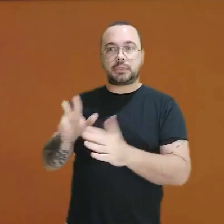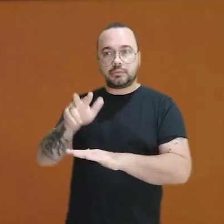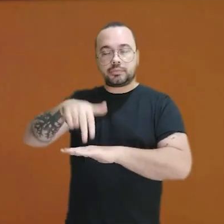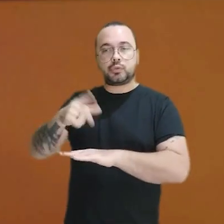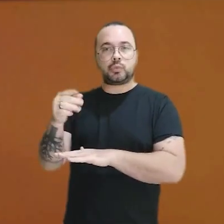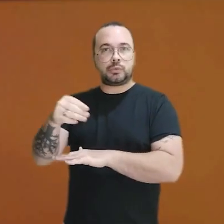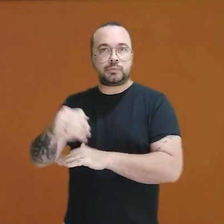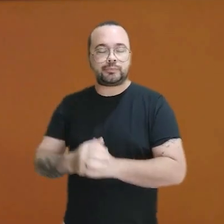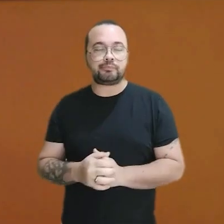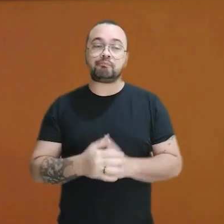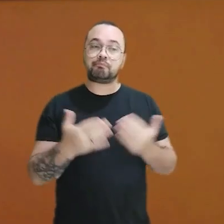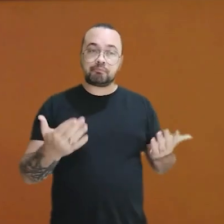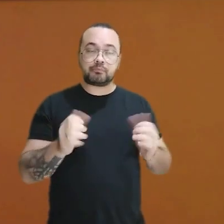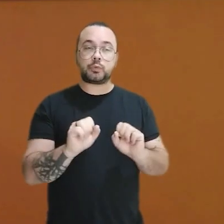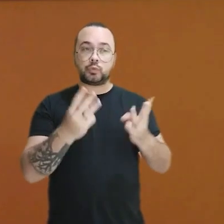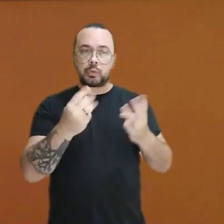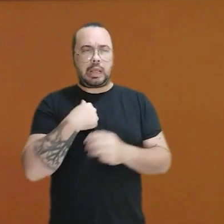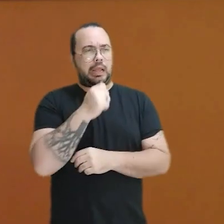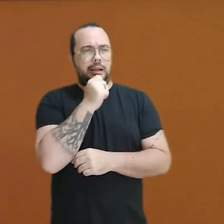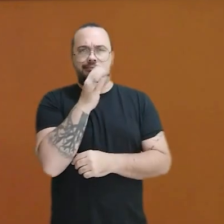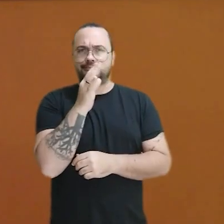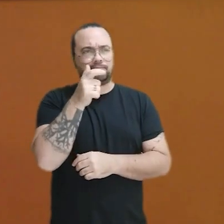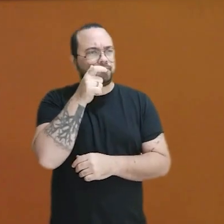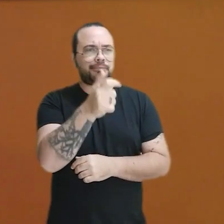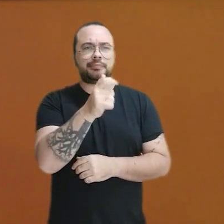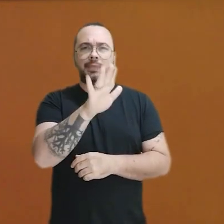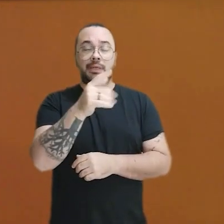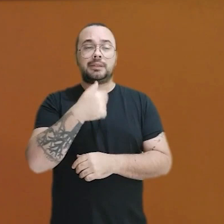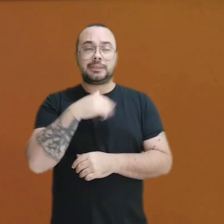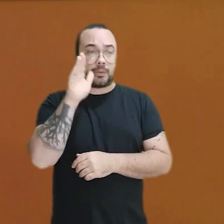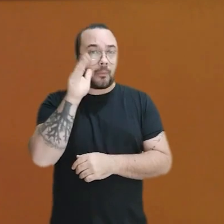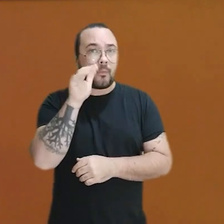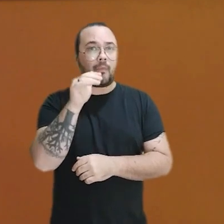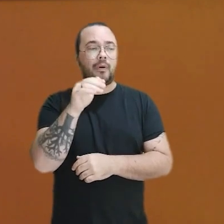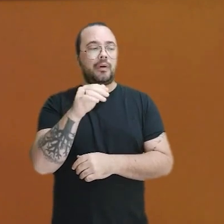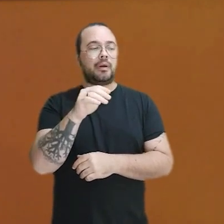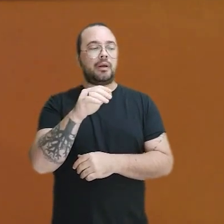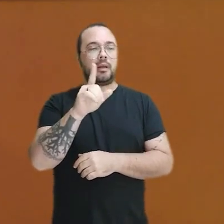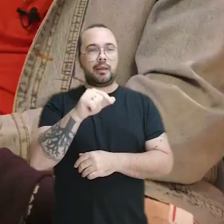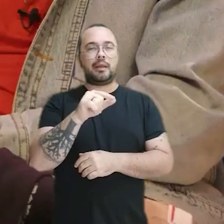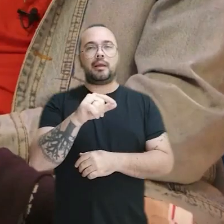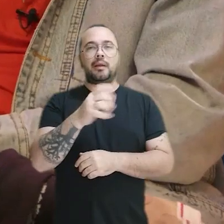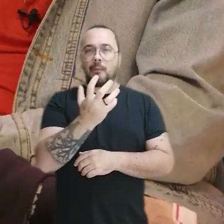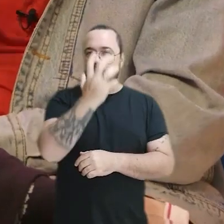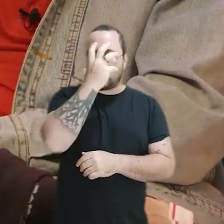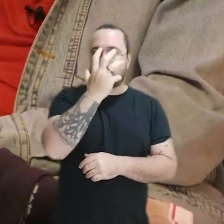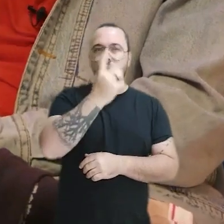Cara, um show que eu não fui assistir ainda, mas que eu tô morrendo de curiosidade de ver é o "The masked comedian", comediantes mascarados.